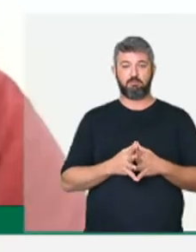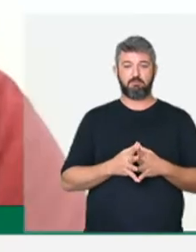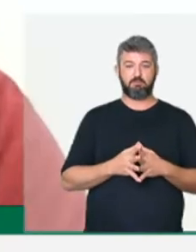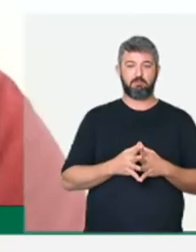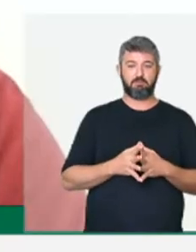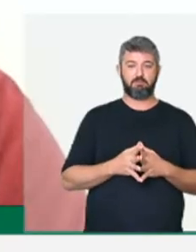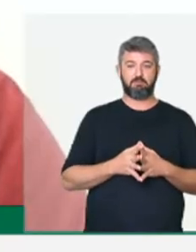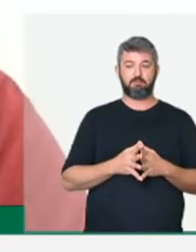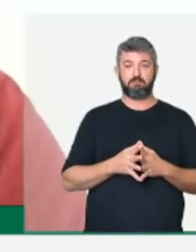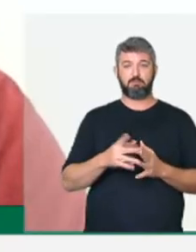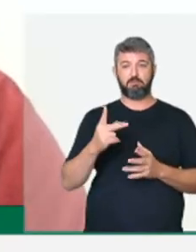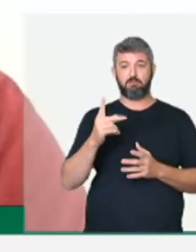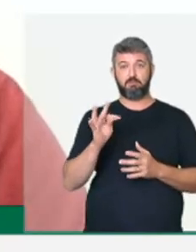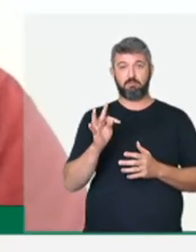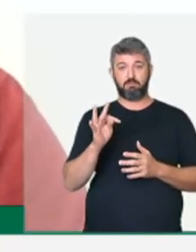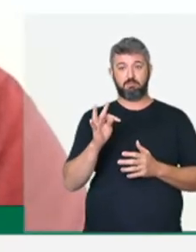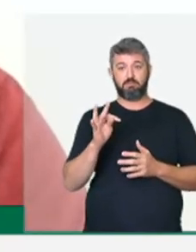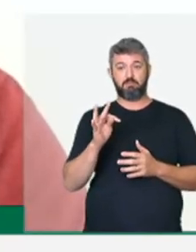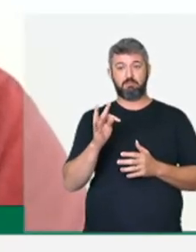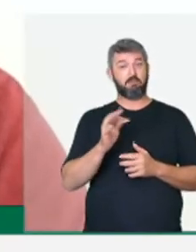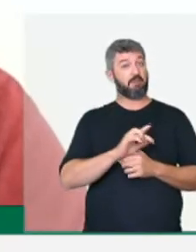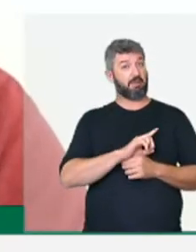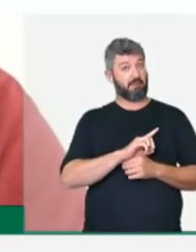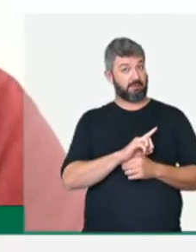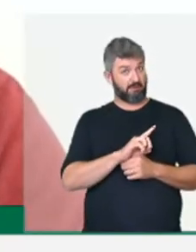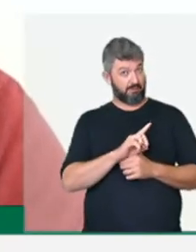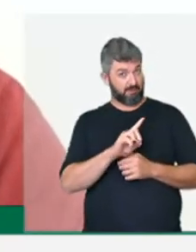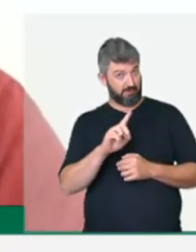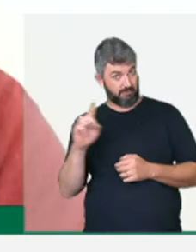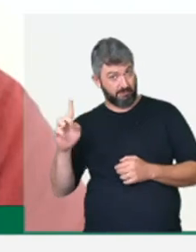[PRESIDENTE]: ASSIM QUE TIVER UMA NOMINAL AQUI EU PEÇO A COMPREENSÃO DE TODOS. -- [PRESIDENTE]: COMO